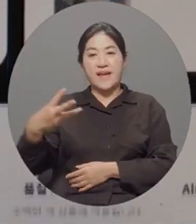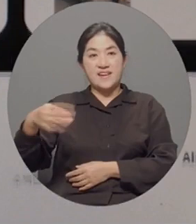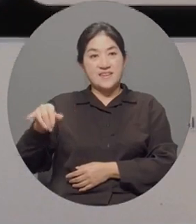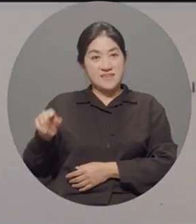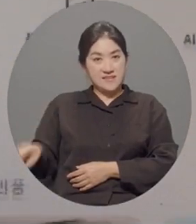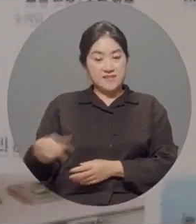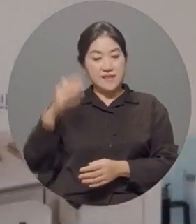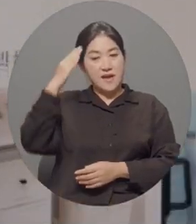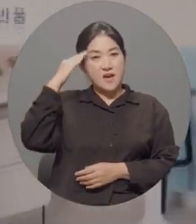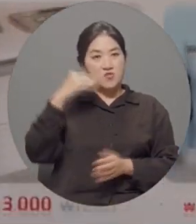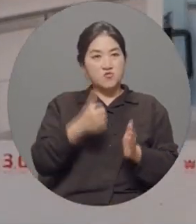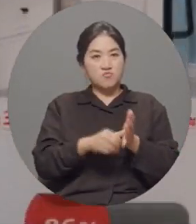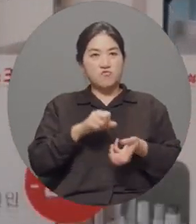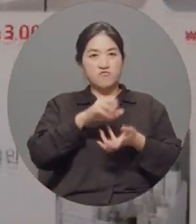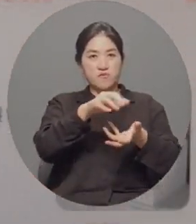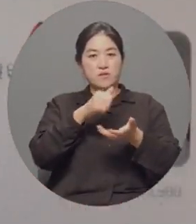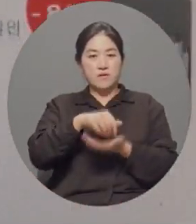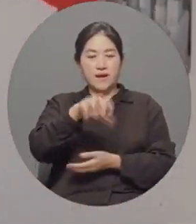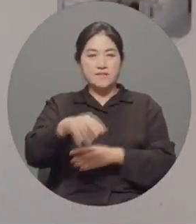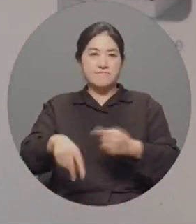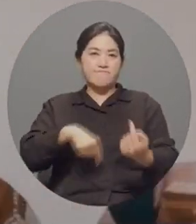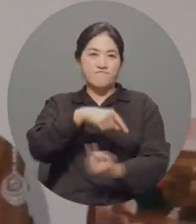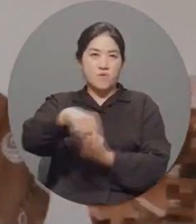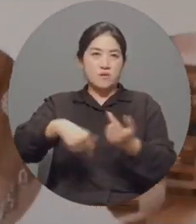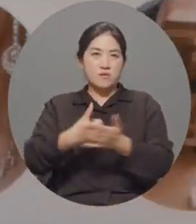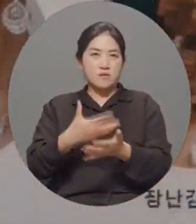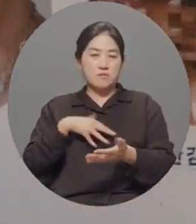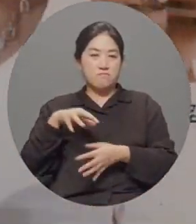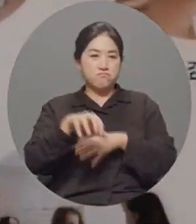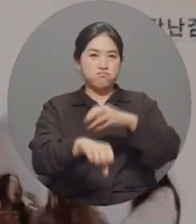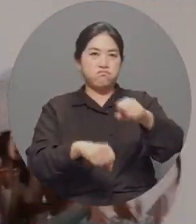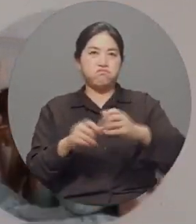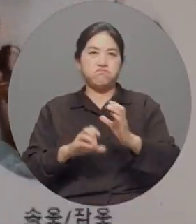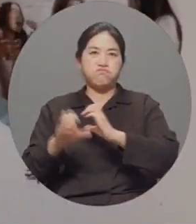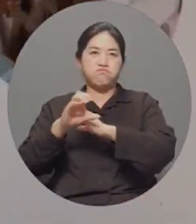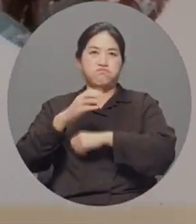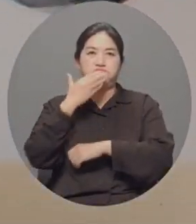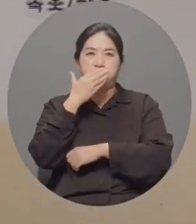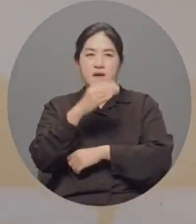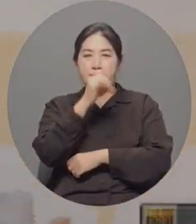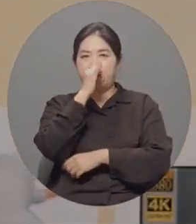업계에서는 알리익스프레스가 한국 물류 센터를 가동해 본격적으로 점유율 확장에